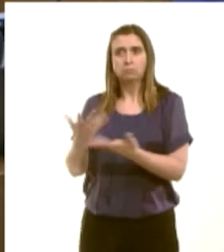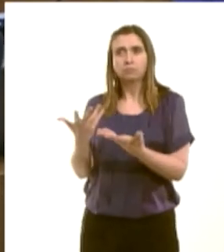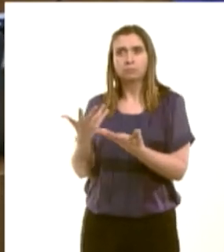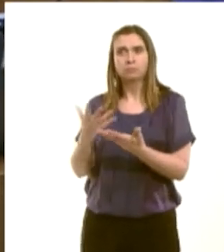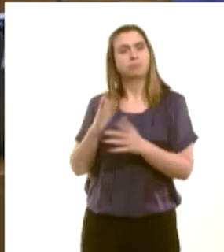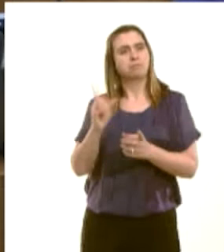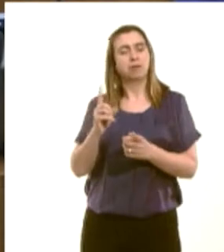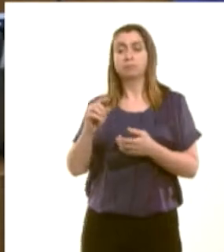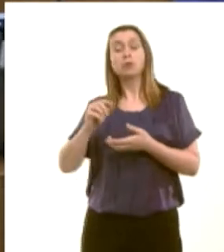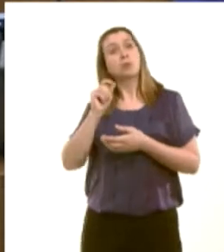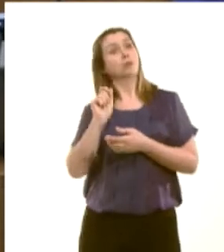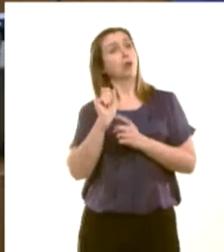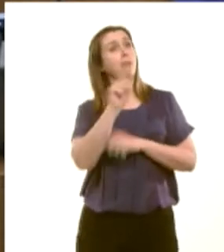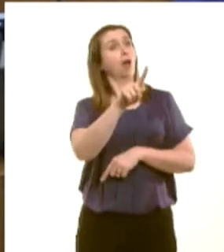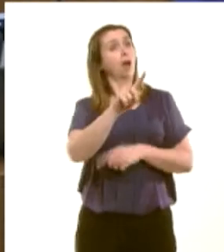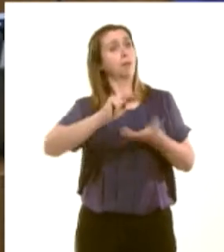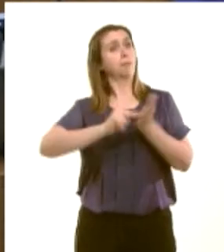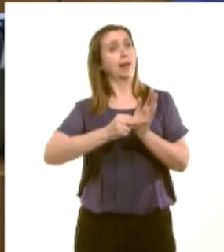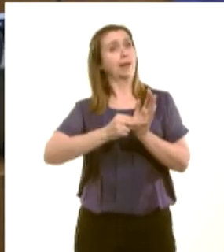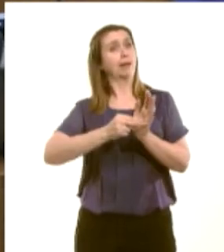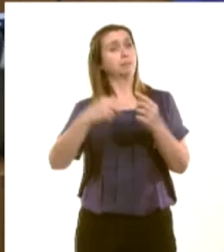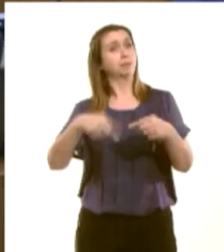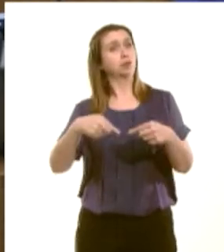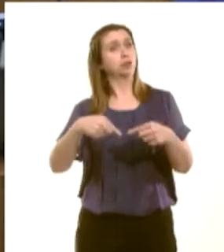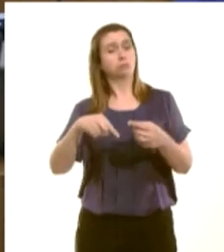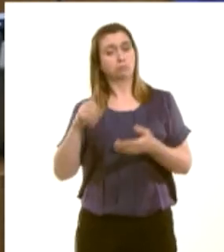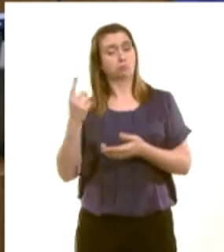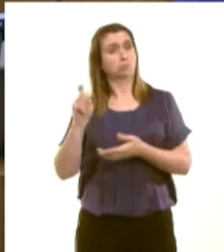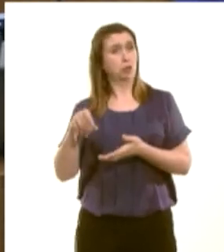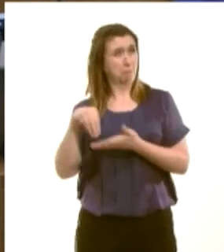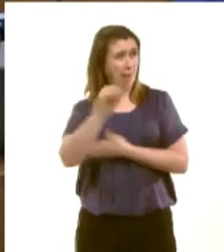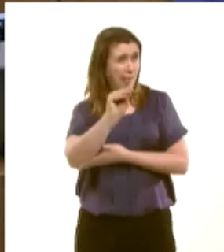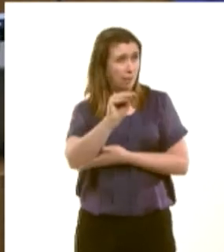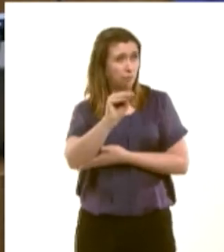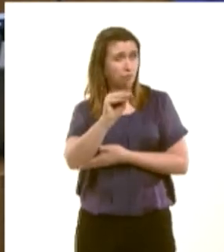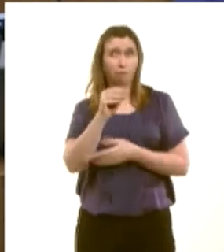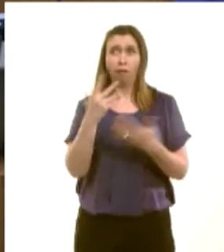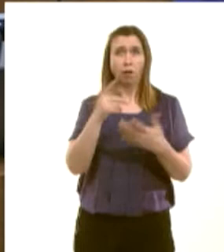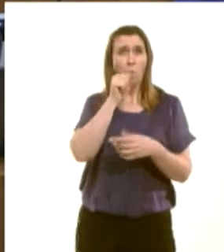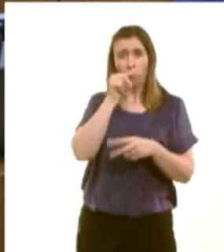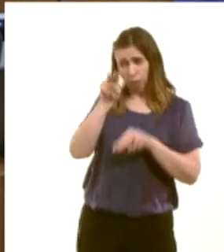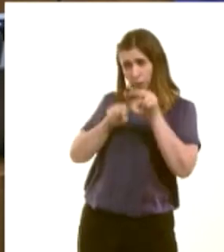rhaid iír person syín rhoiír cais i mewn dalu am hynny, a hefyd, pwy fyddaiín gwneud